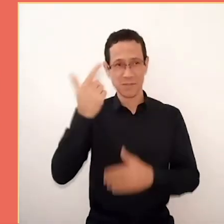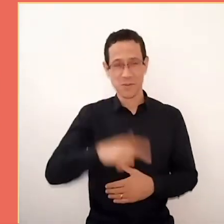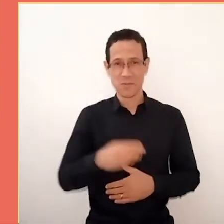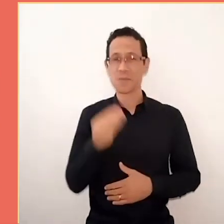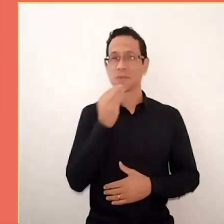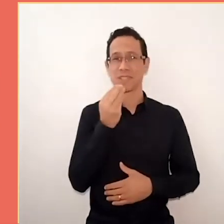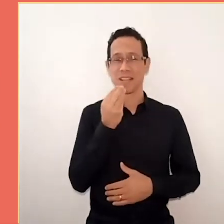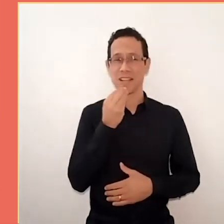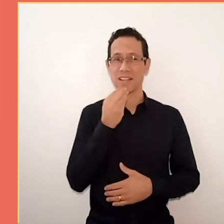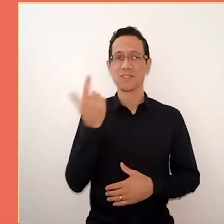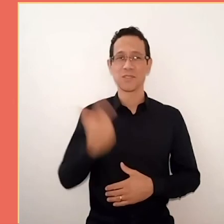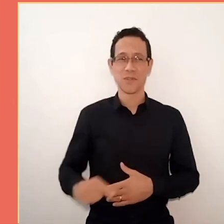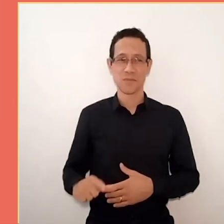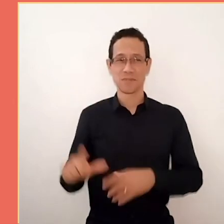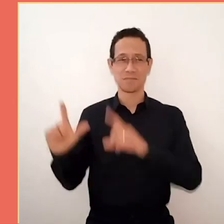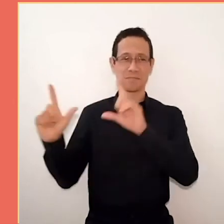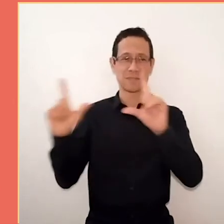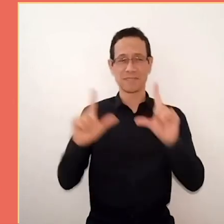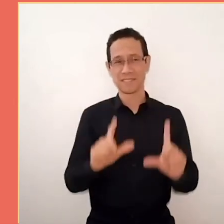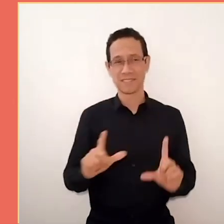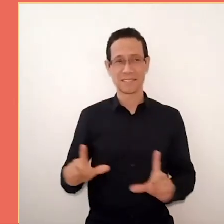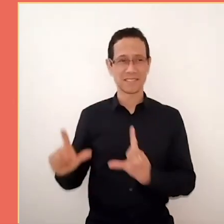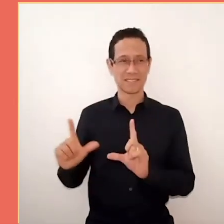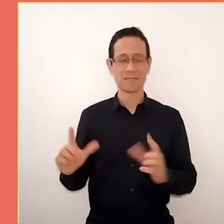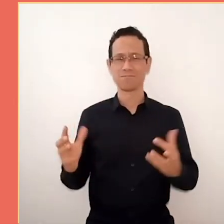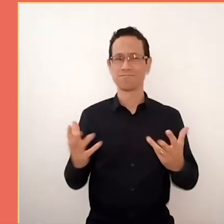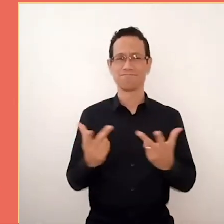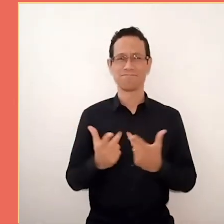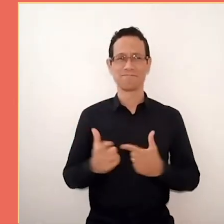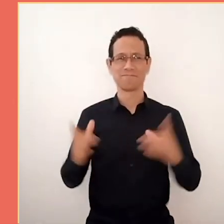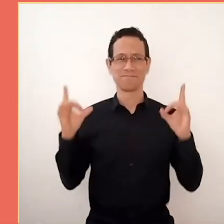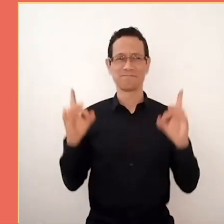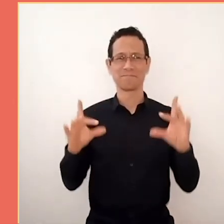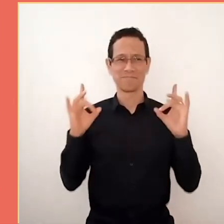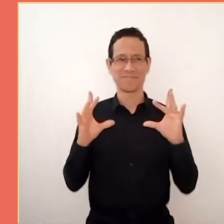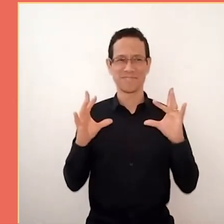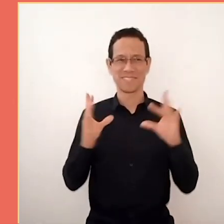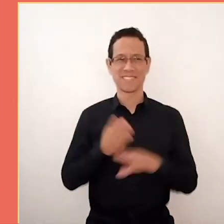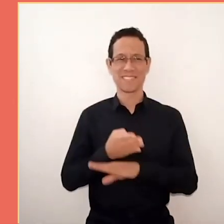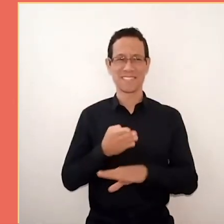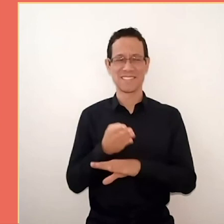mais uma mesa maravilhosa, um privilégio de estar aqui participando do seminário.